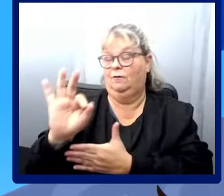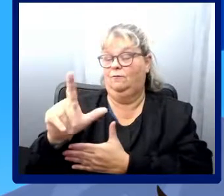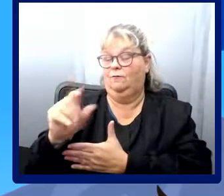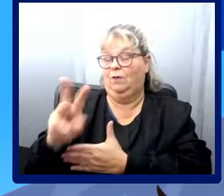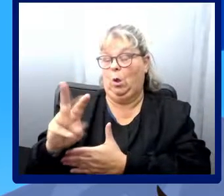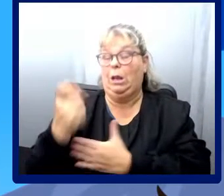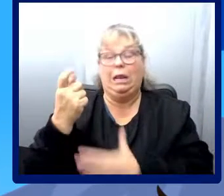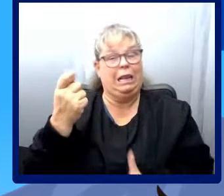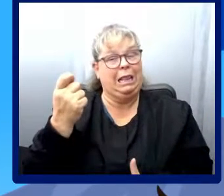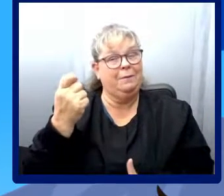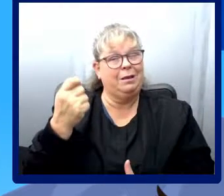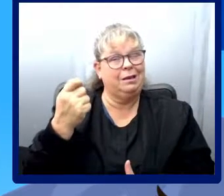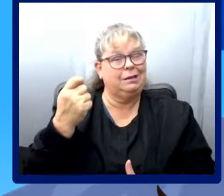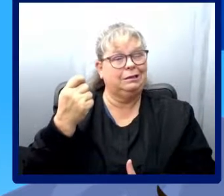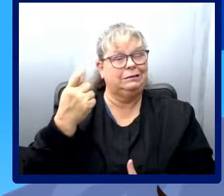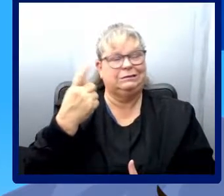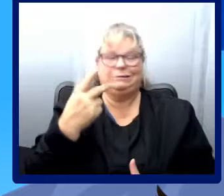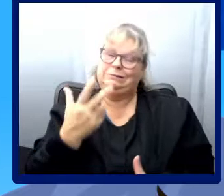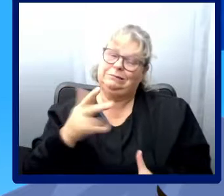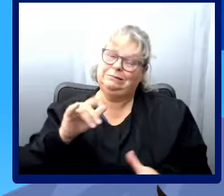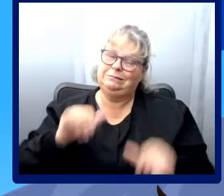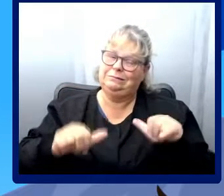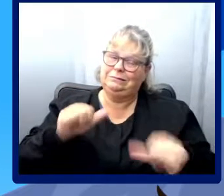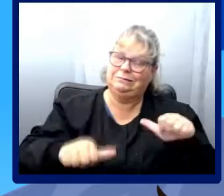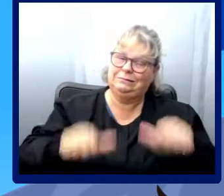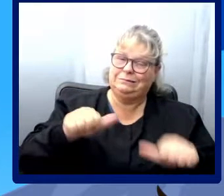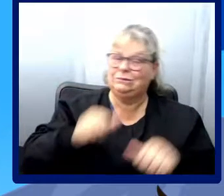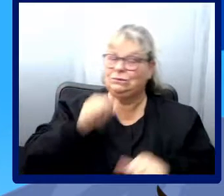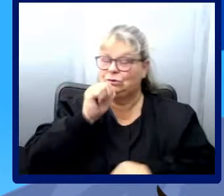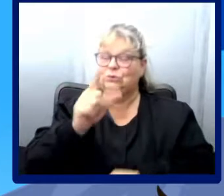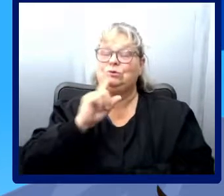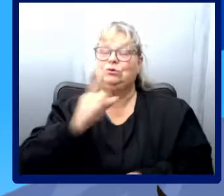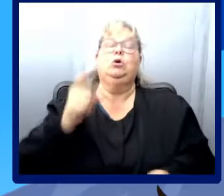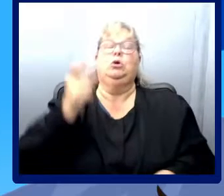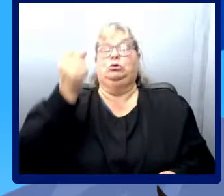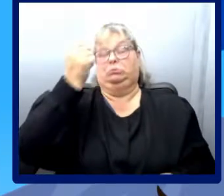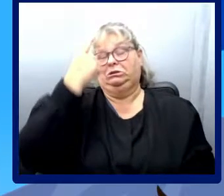lo cual era comprensible basándose en la reciente experiencia con Process Builder.